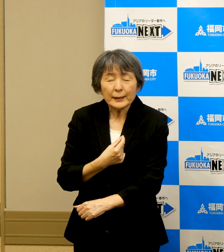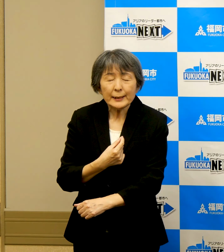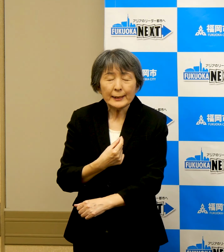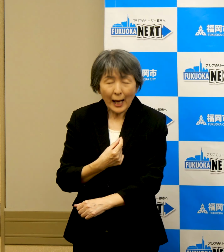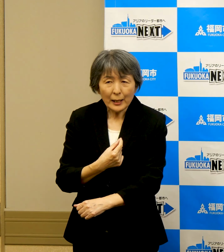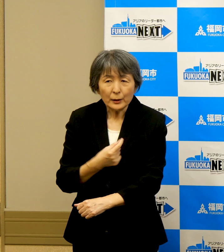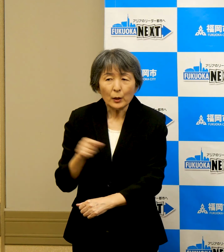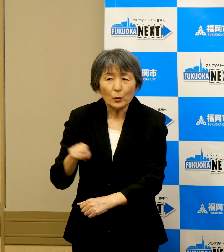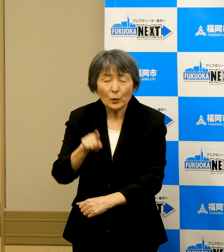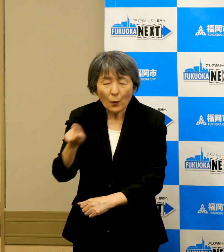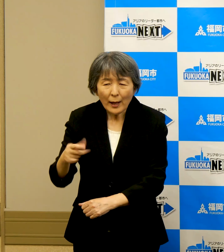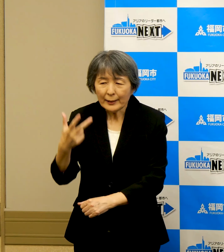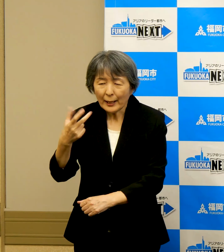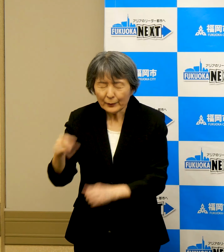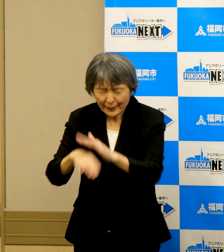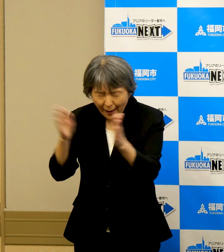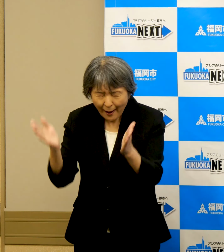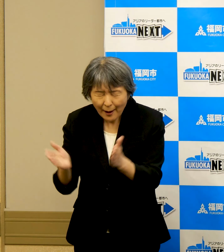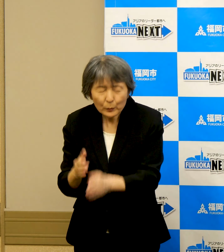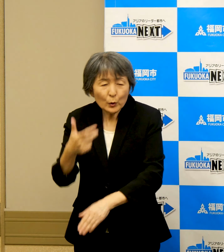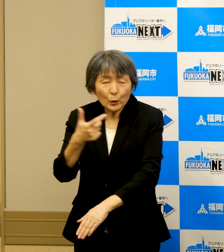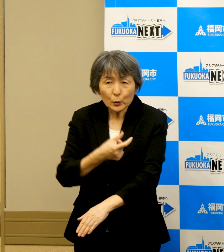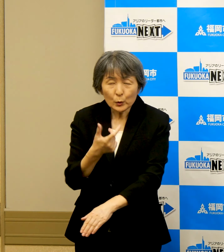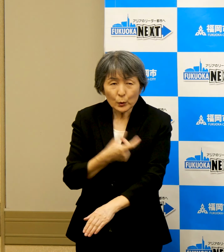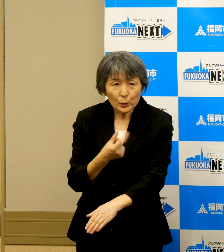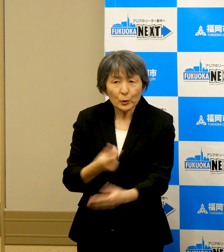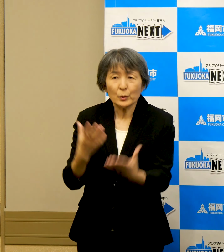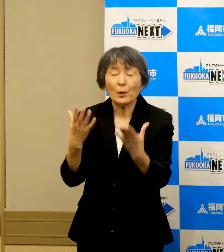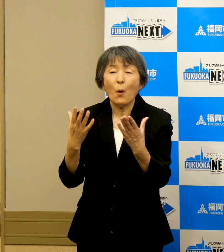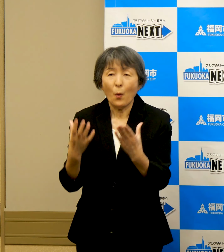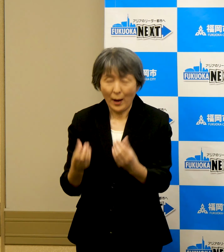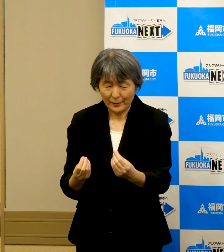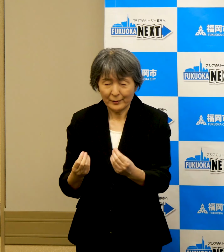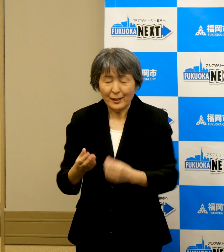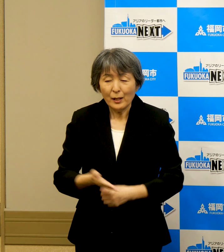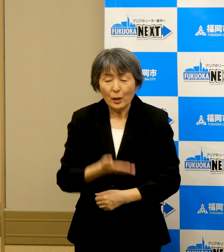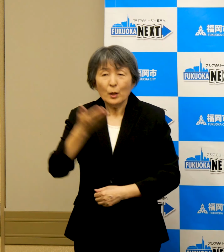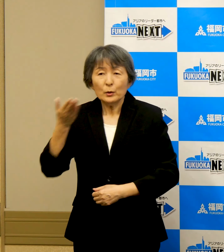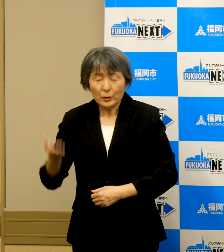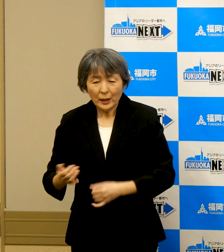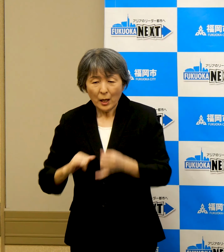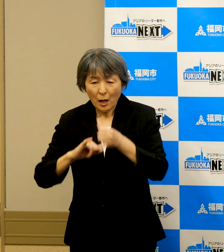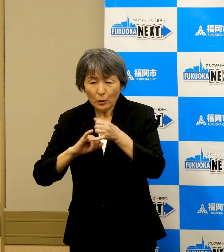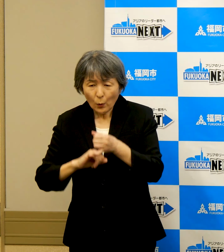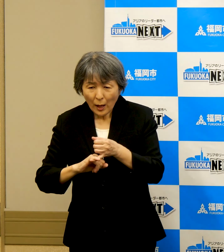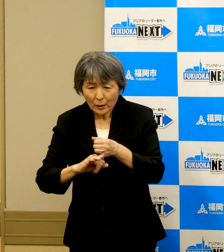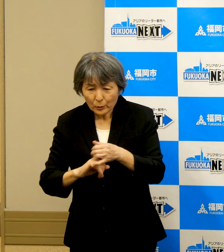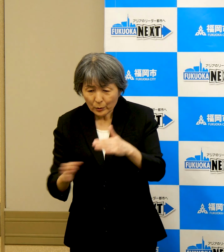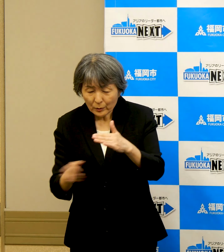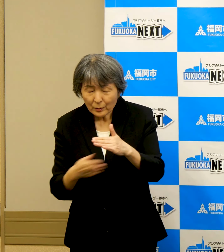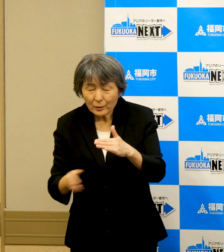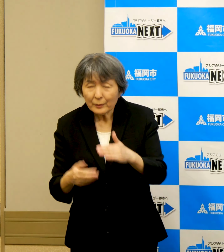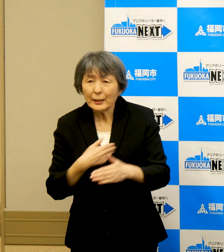今回のフェーズだと思うんですね もう予約枠があっても 打つ場所が近くにあっても